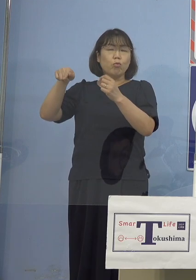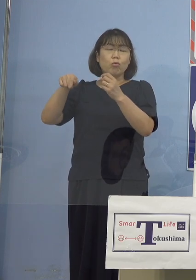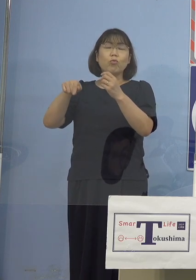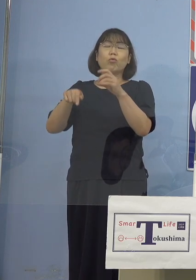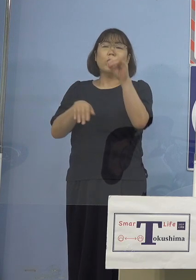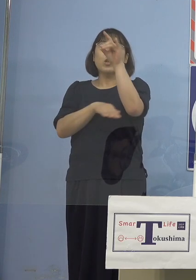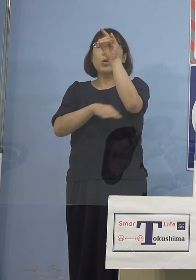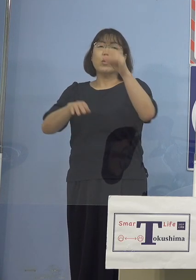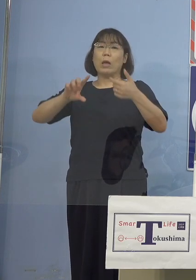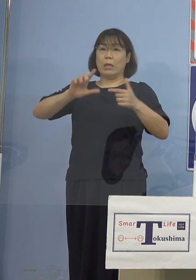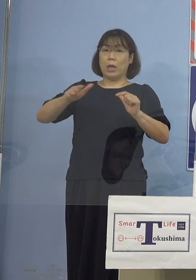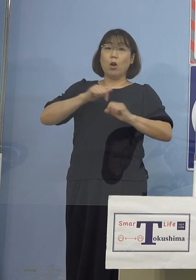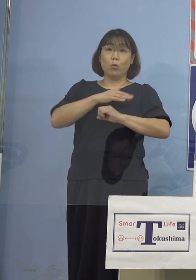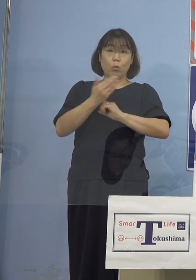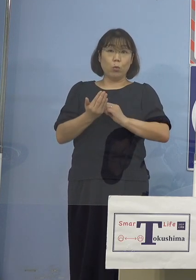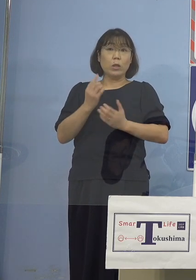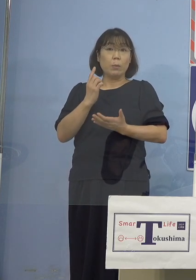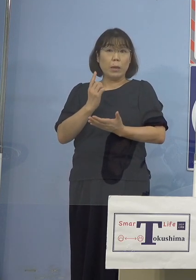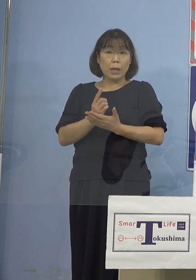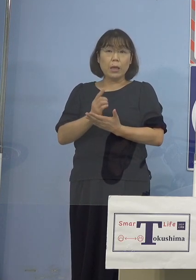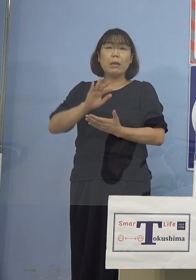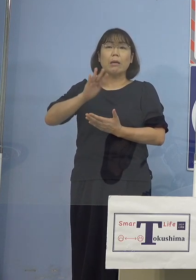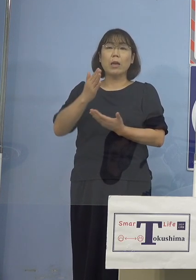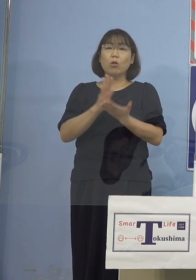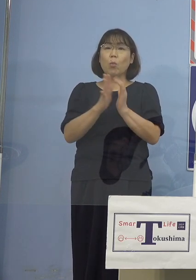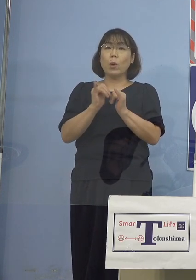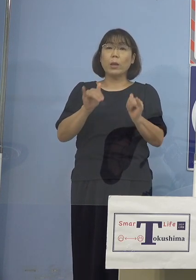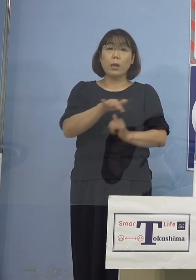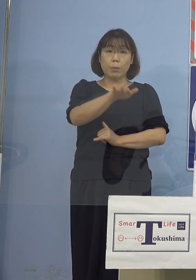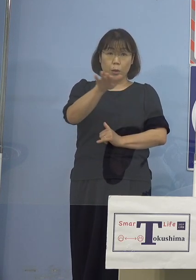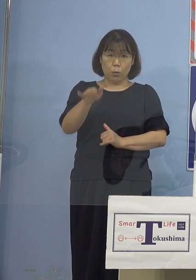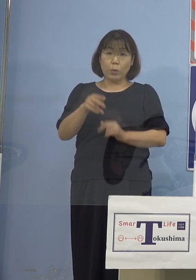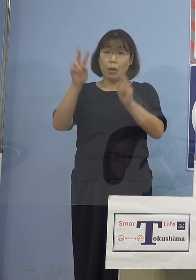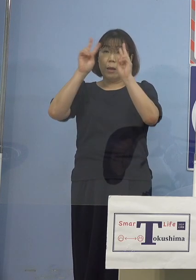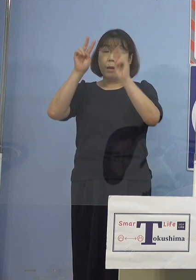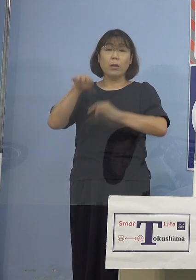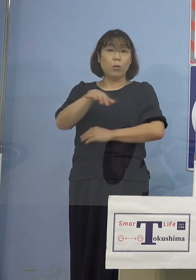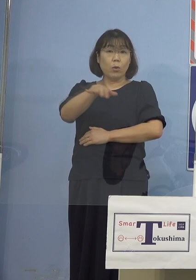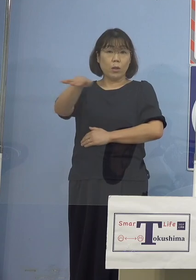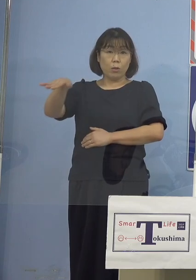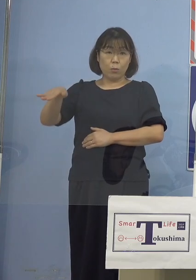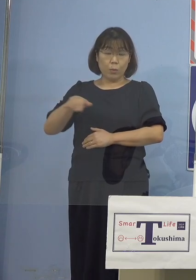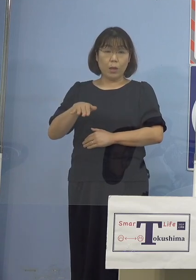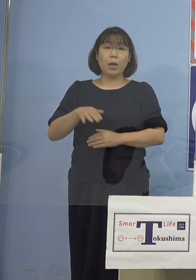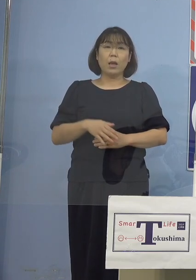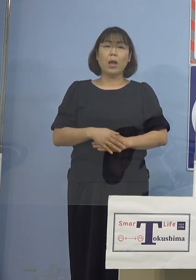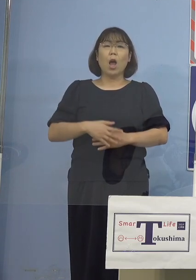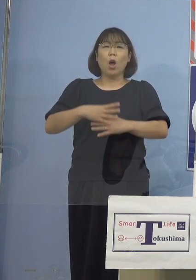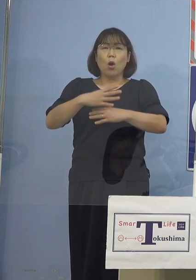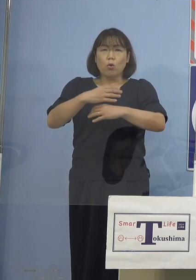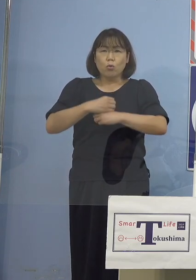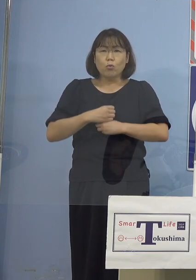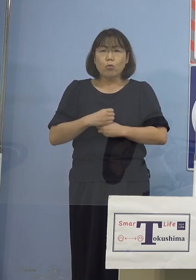徳島独自のものとして県民の皆さん あるいは事業者の皆さん方に注意を促す